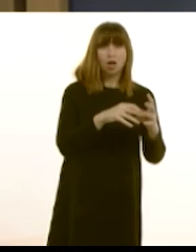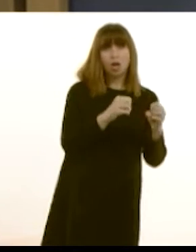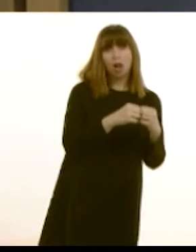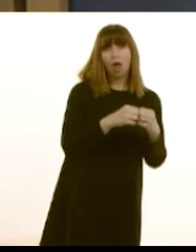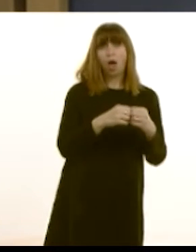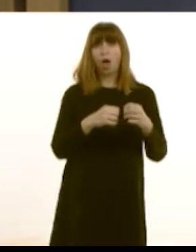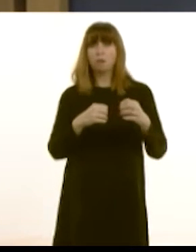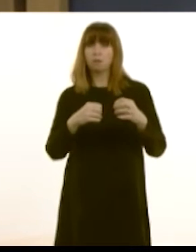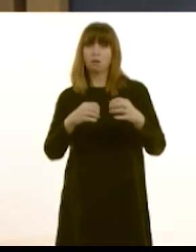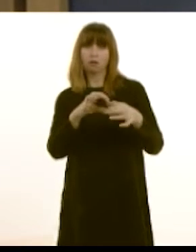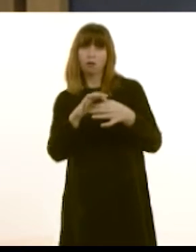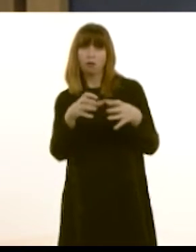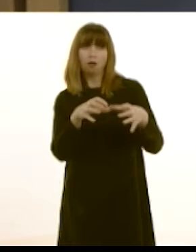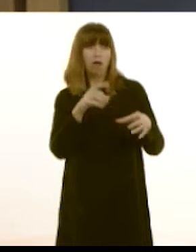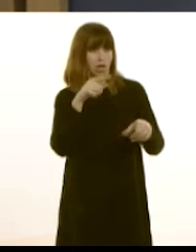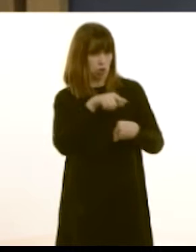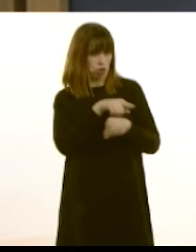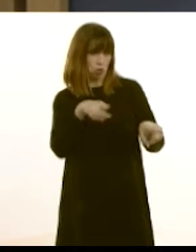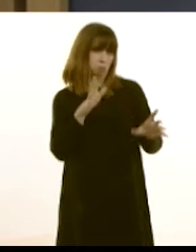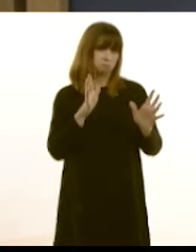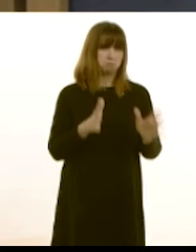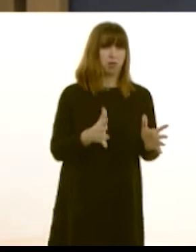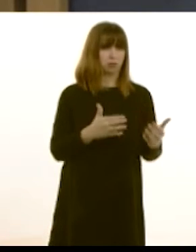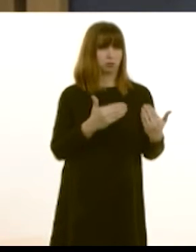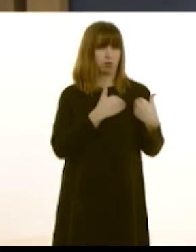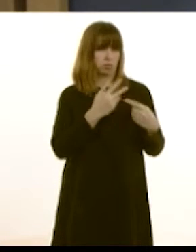yn bygwth clybiau a chymdeithasau lleol, gan ddweud pe na baen nhwín cymryd cyfrifoldeb